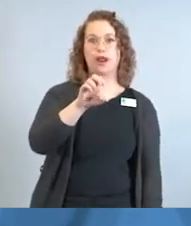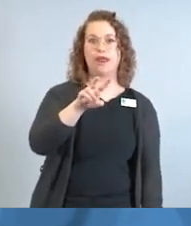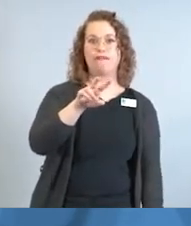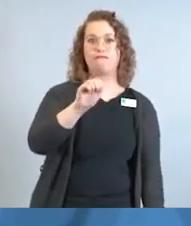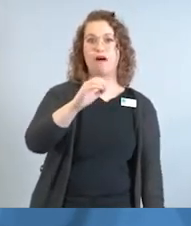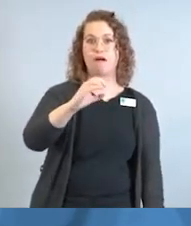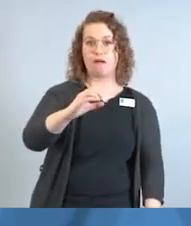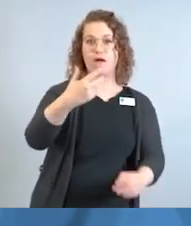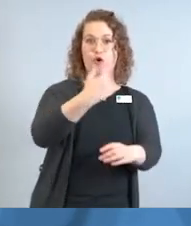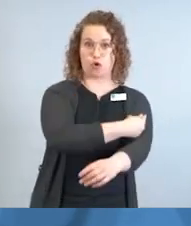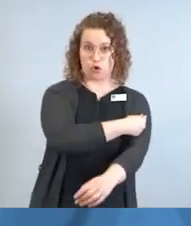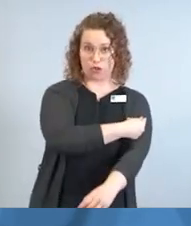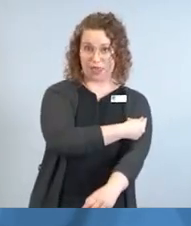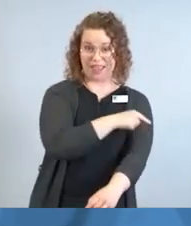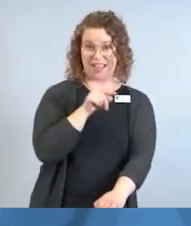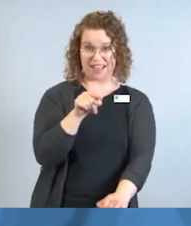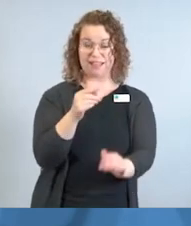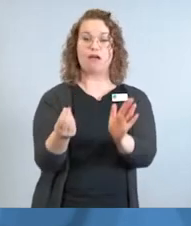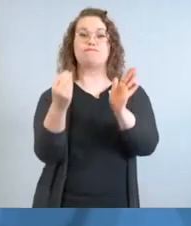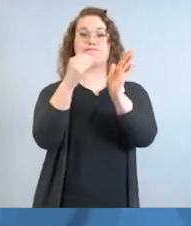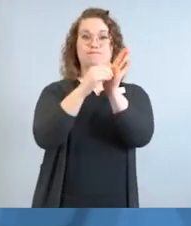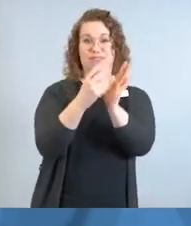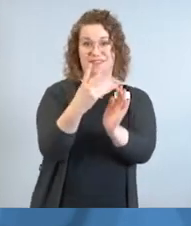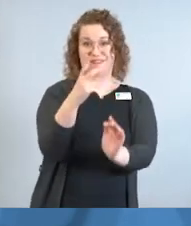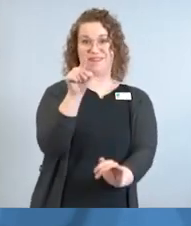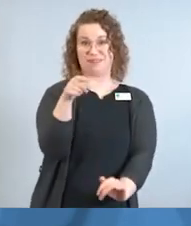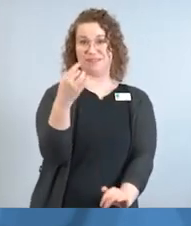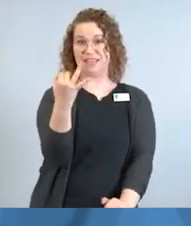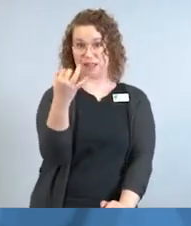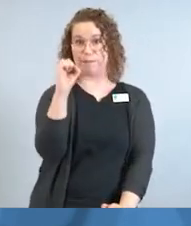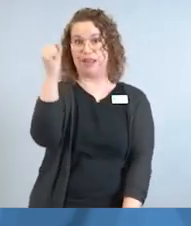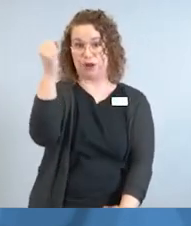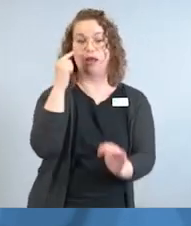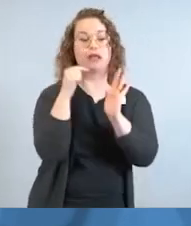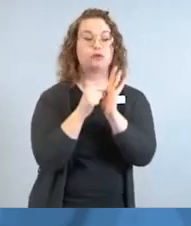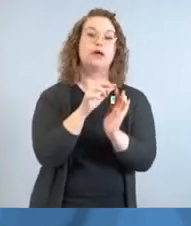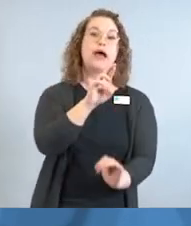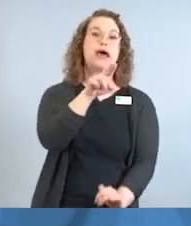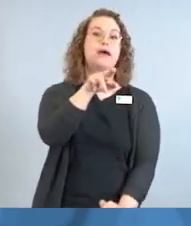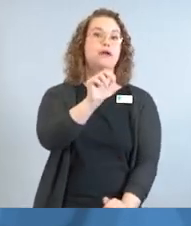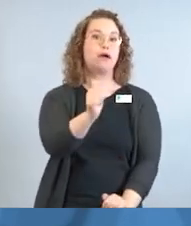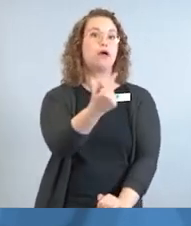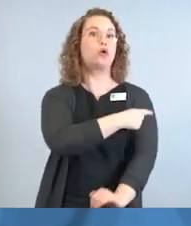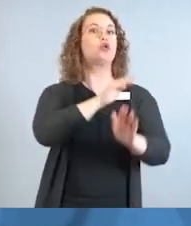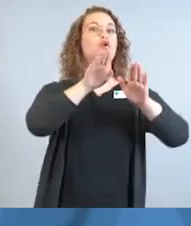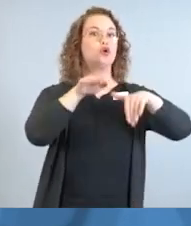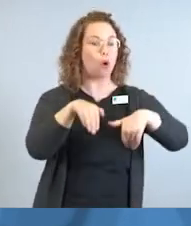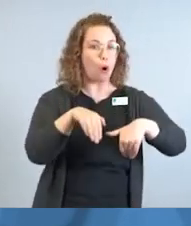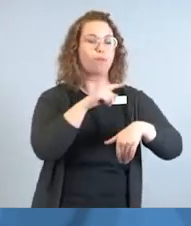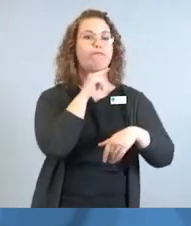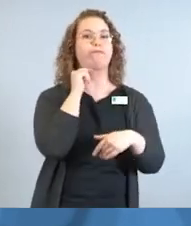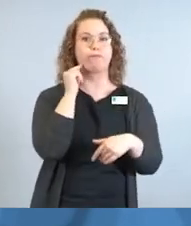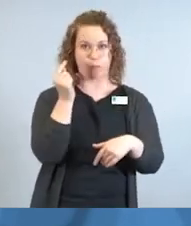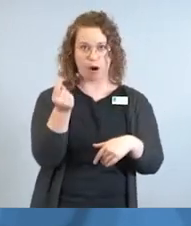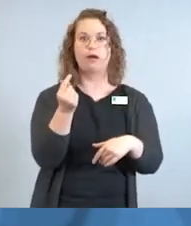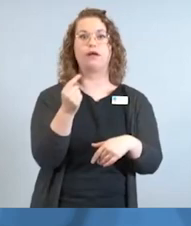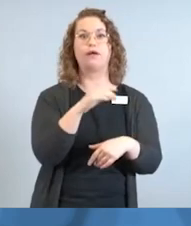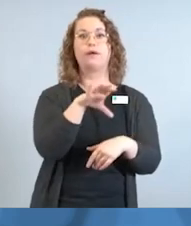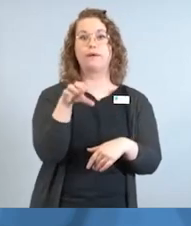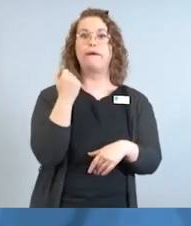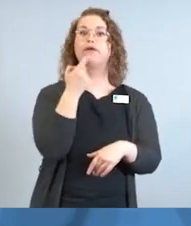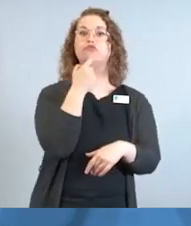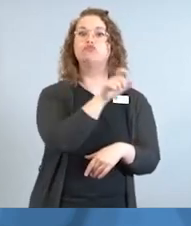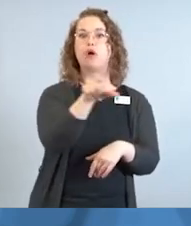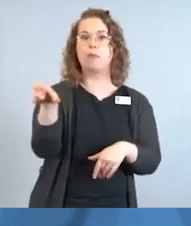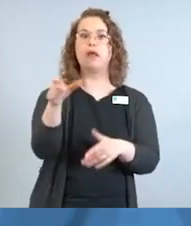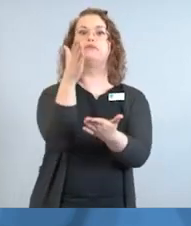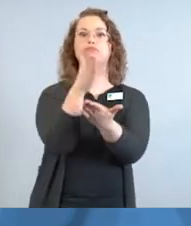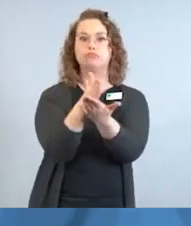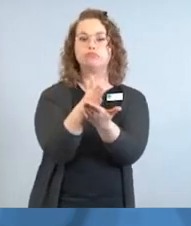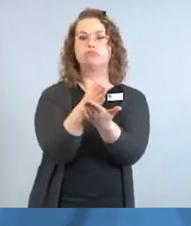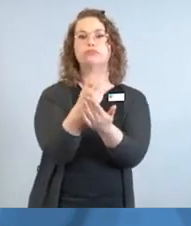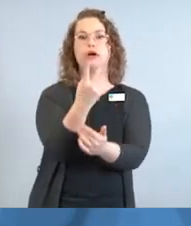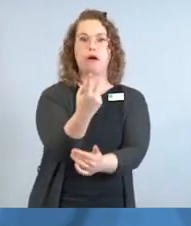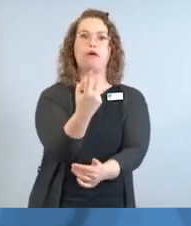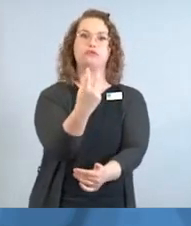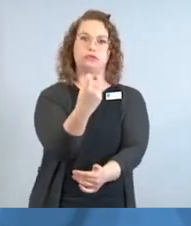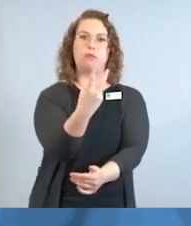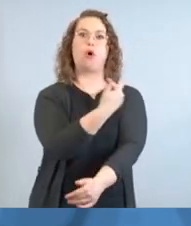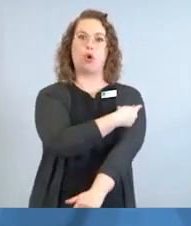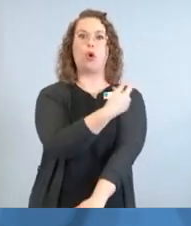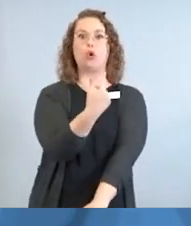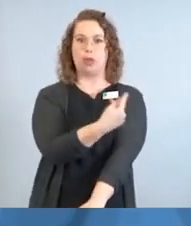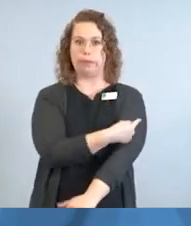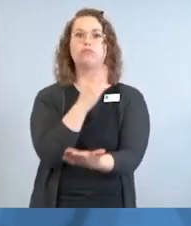2,7 miljoonaa lisää. Pelkästään RNA-rokotteita tulee näin paljon, joten kaikille suomalaisille saadaan kaksi rokotetta näistäkin.